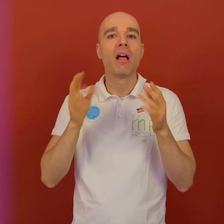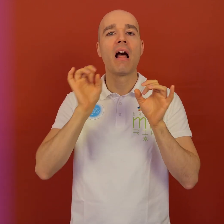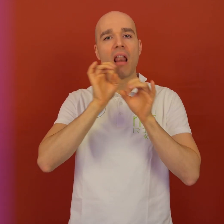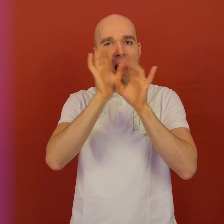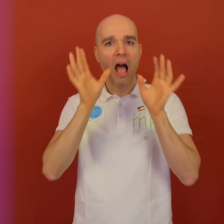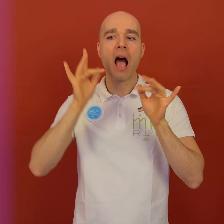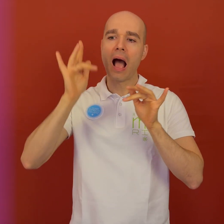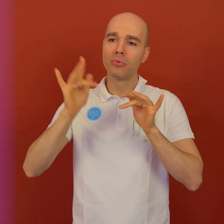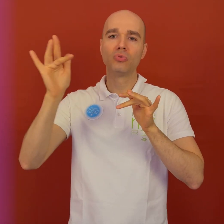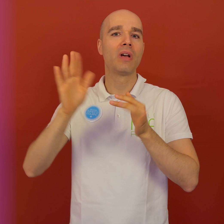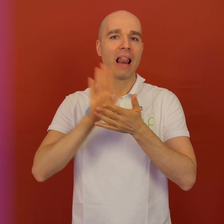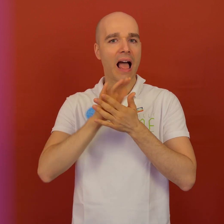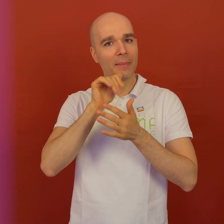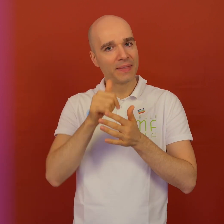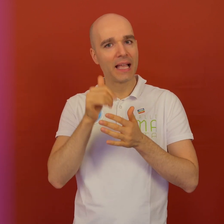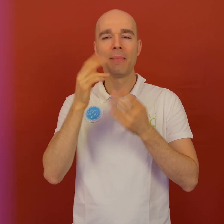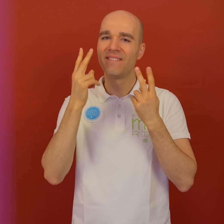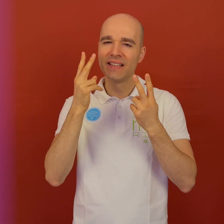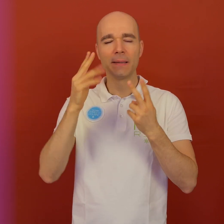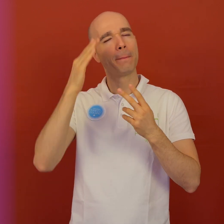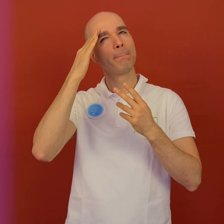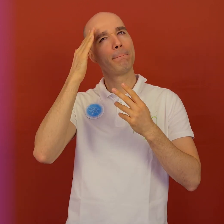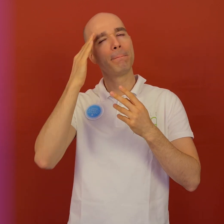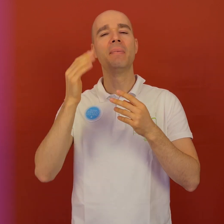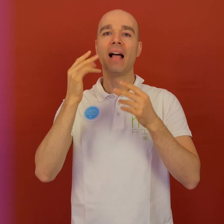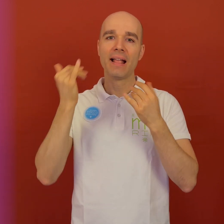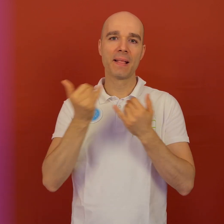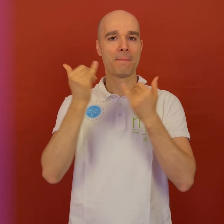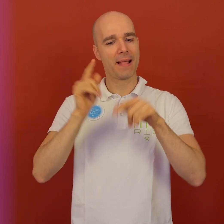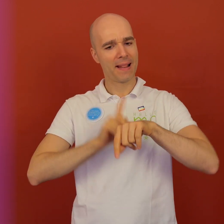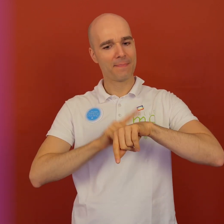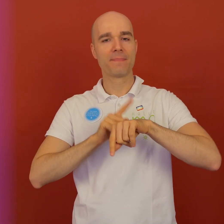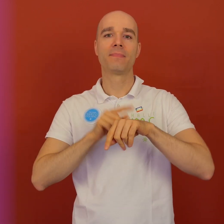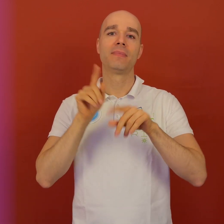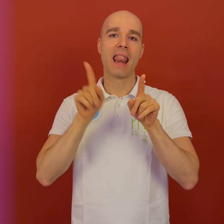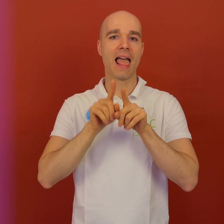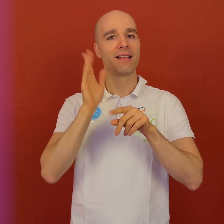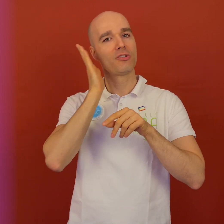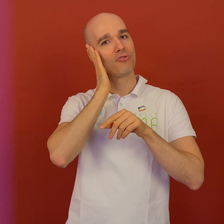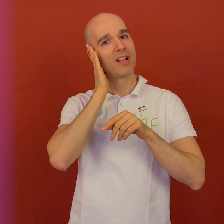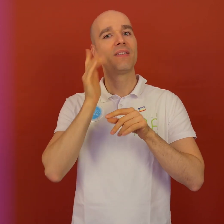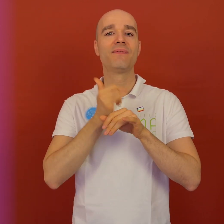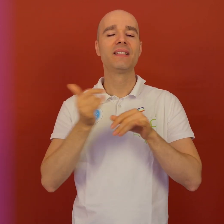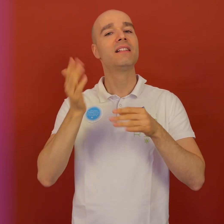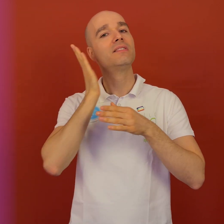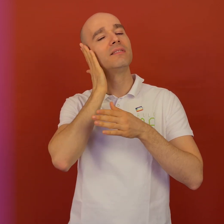Natürlich klappt das nicht immer, aber der Körper kann sich so am besten daran gewöhnen,